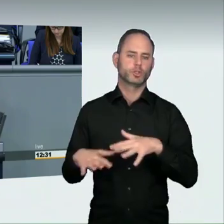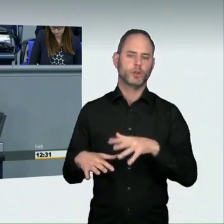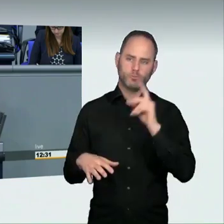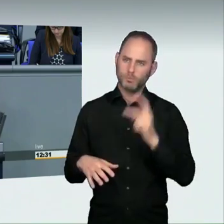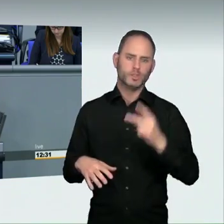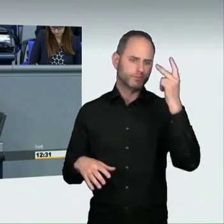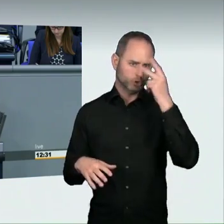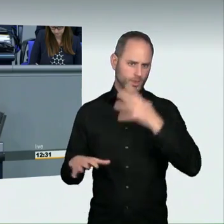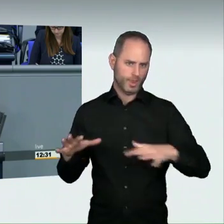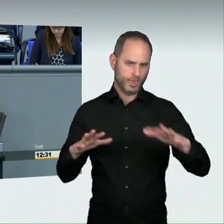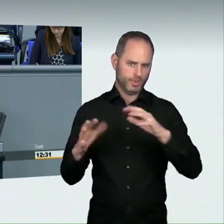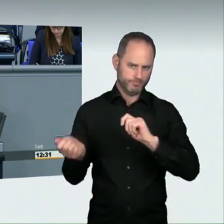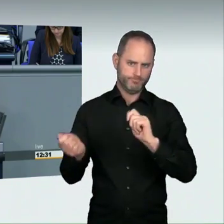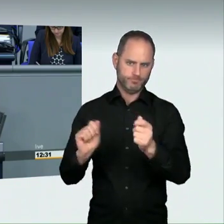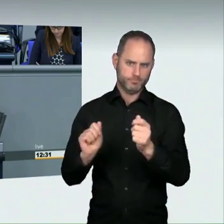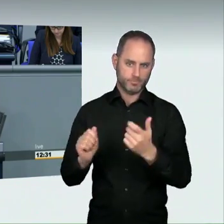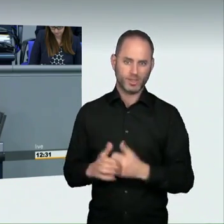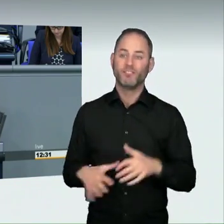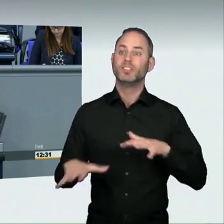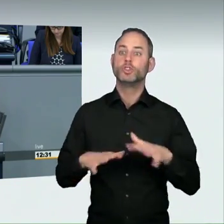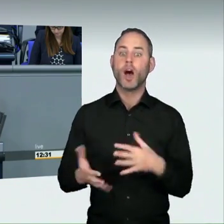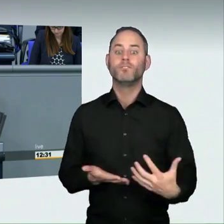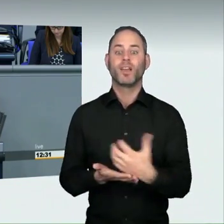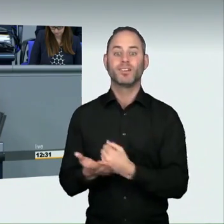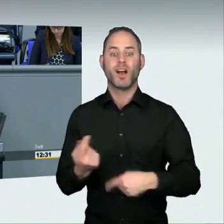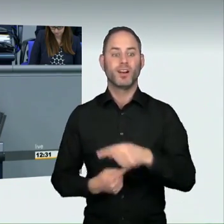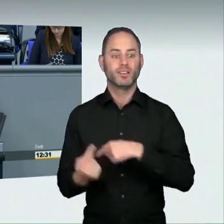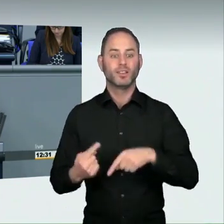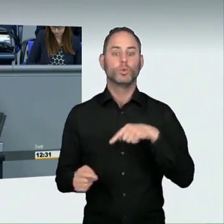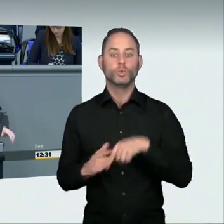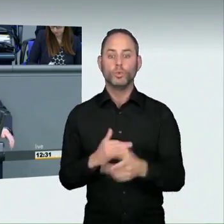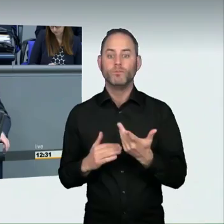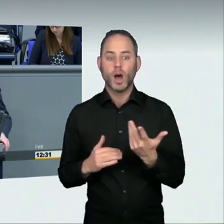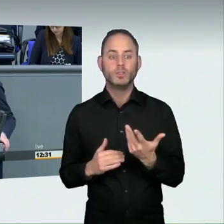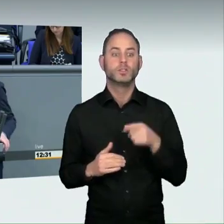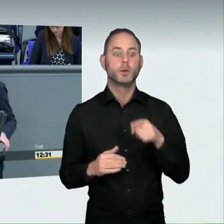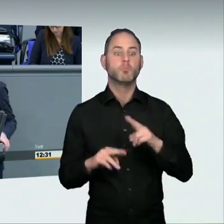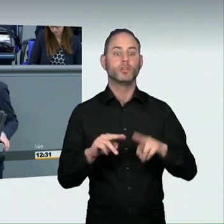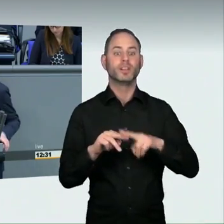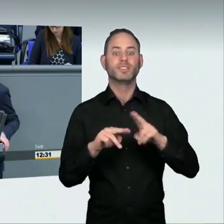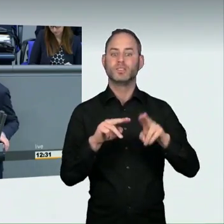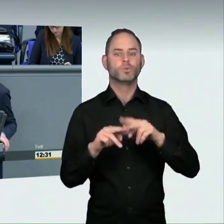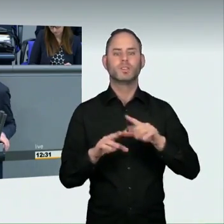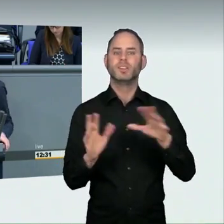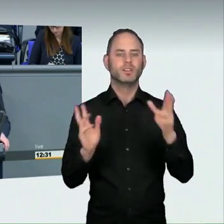und die Modernisierungsumlage wird der Zinsentwicklung angepasst. Damit kann jeder seriöse Vermieter leben, aber der graue Baumarkt